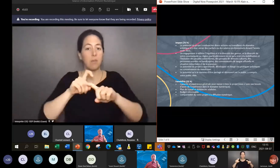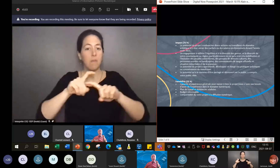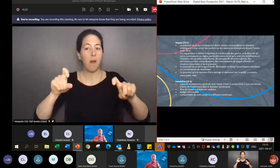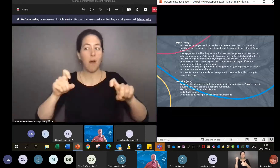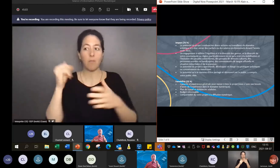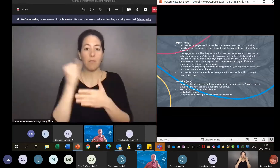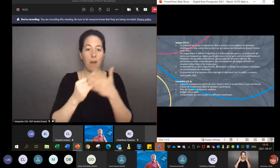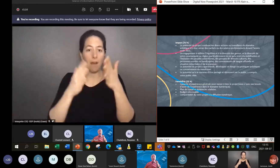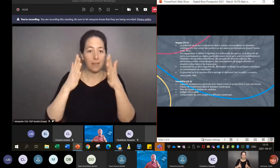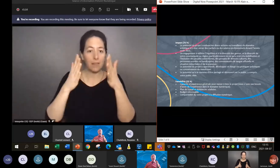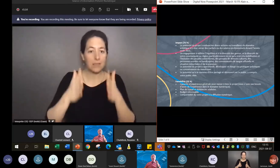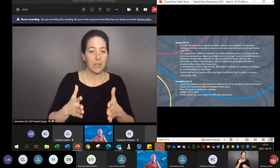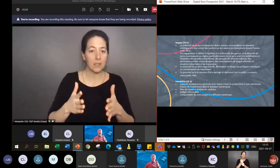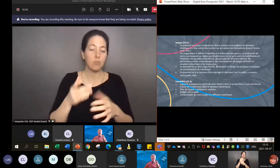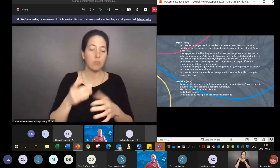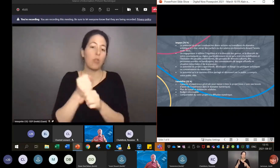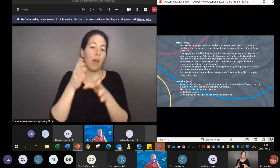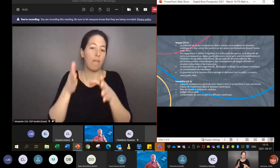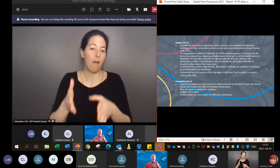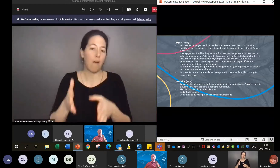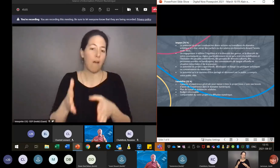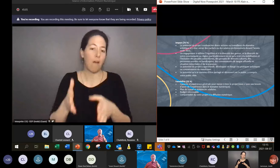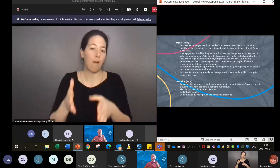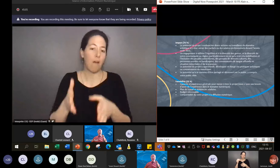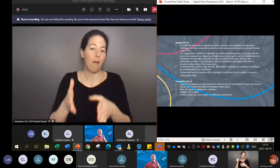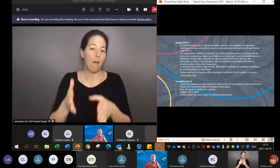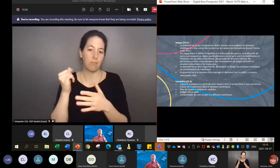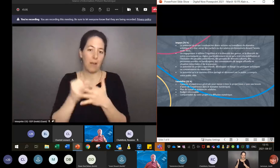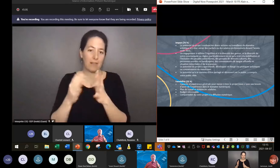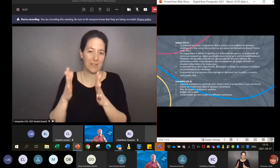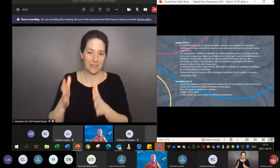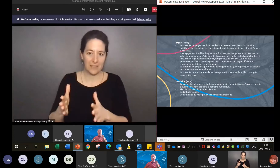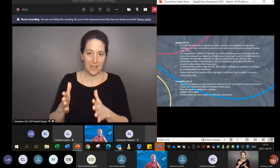artistique et à leur verser des cachets